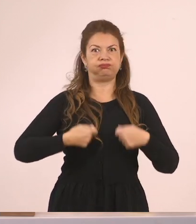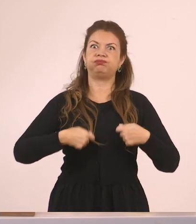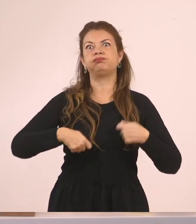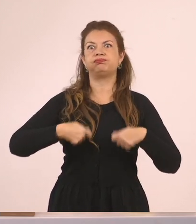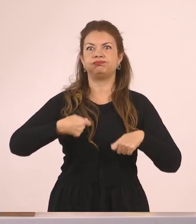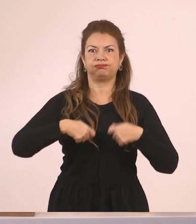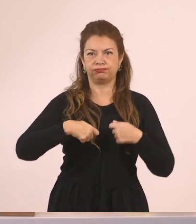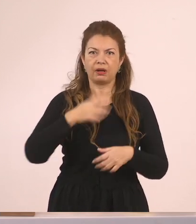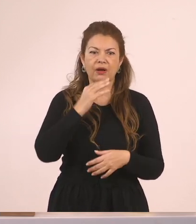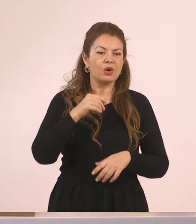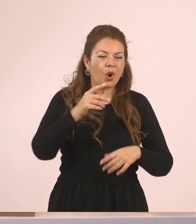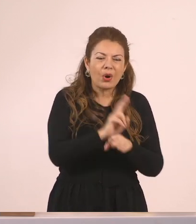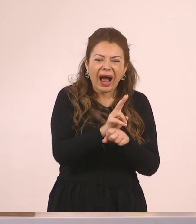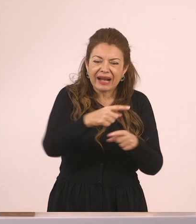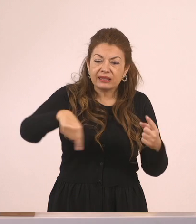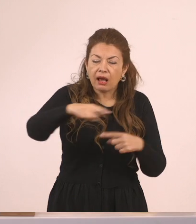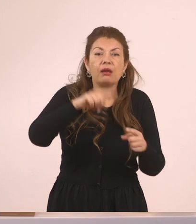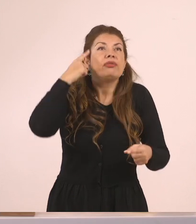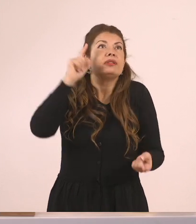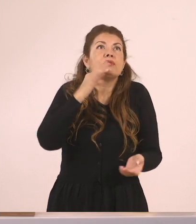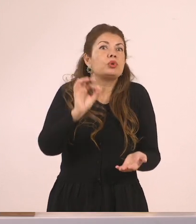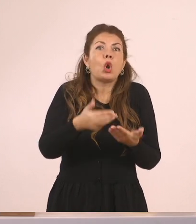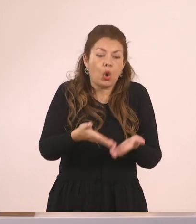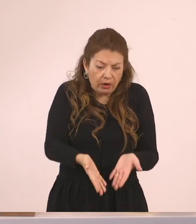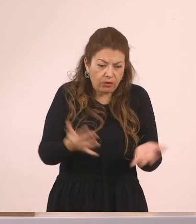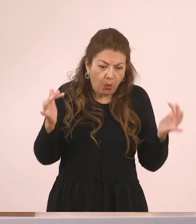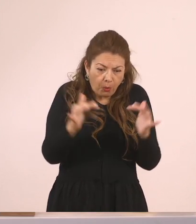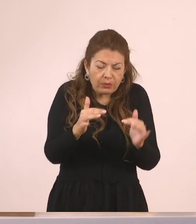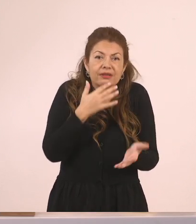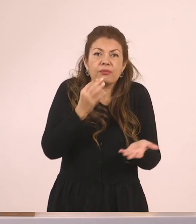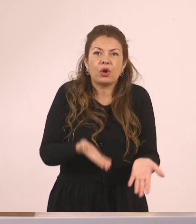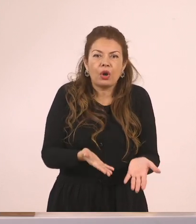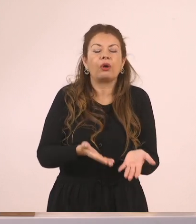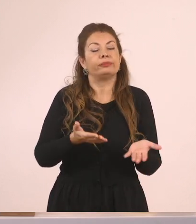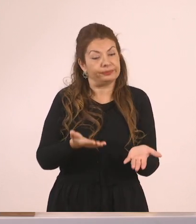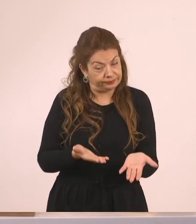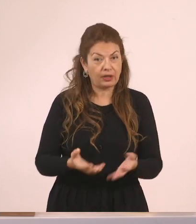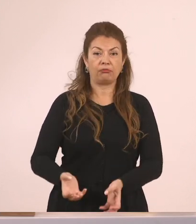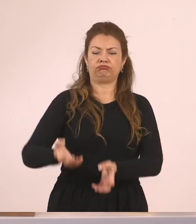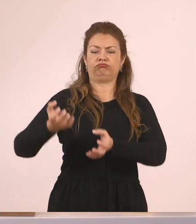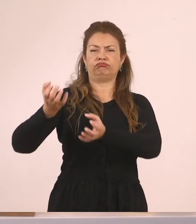Γιατί οι περισσότεροι δεν ξέρουν ακόμα για ποιο λόγο βρίσκονται εκεί. Και αναλαμβάνει το Χαρτί Γραφομηχανής,